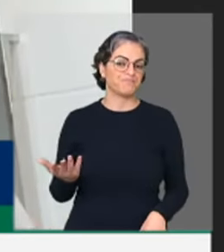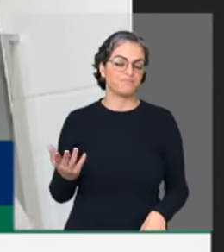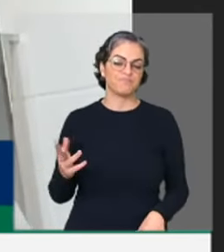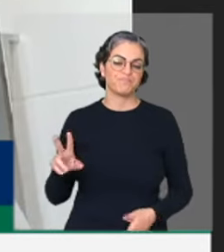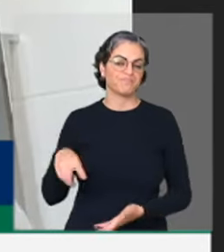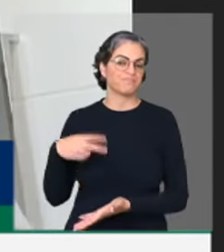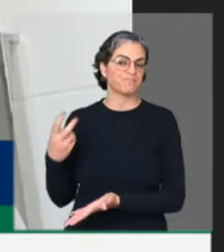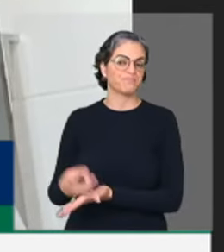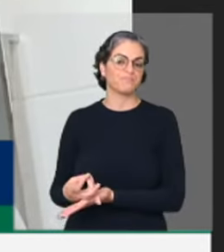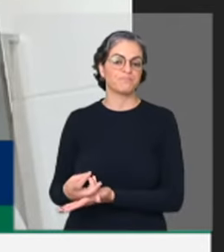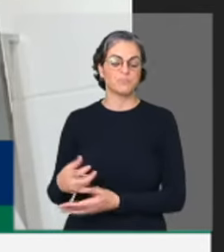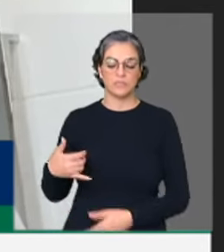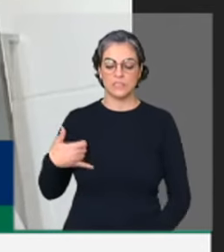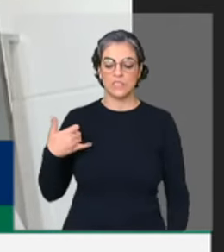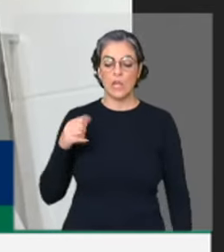ESTAVA PLENO AOS 81 ANOS. ATIVO, PRODUTIVO, COM MUITA